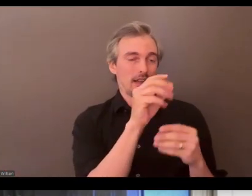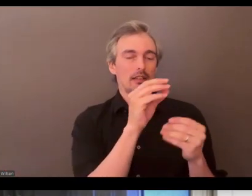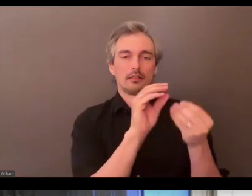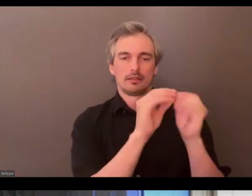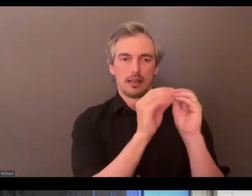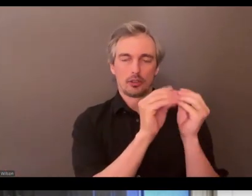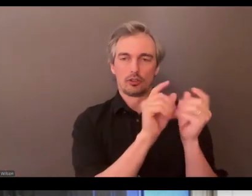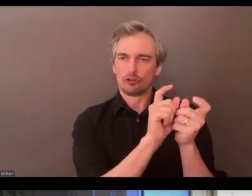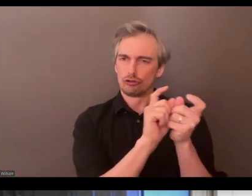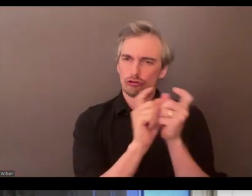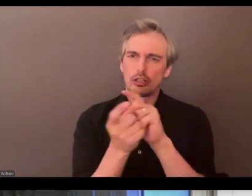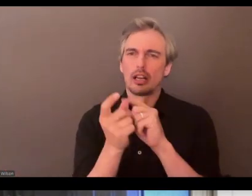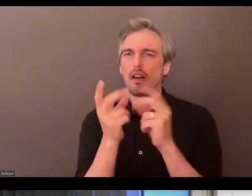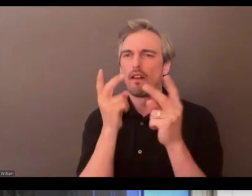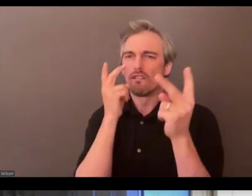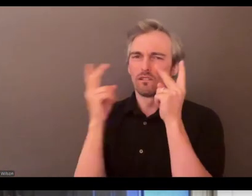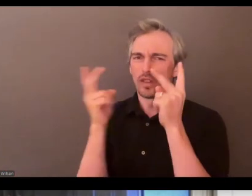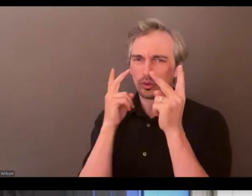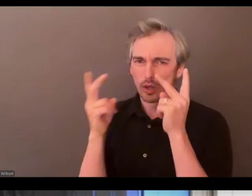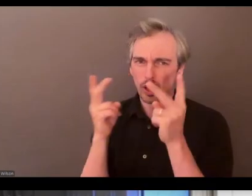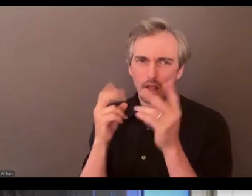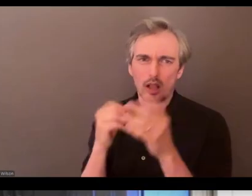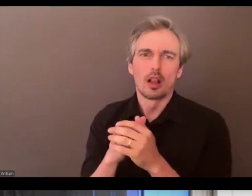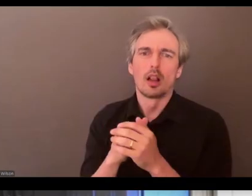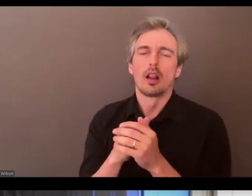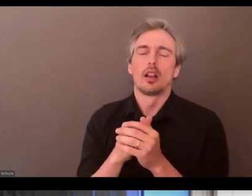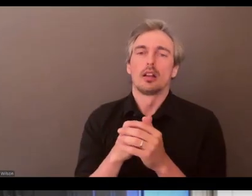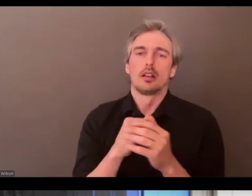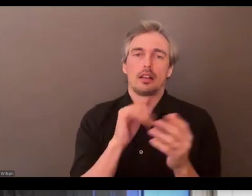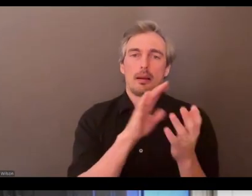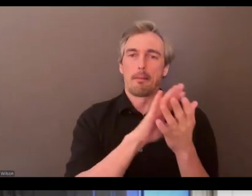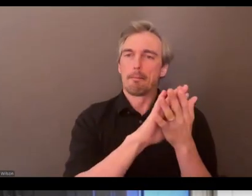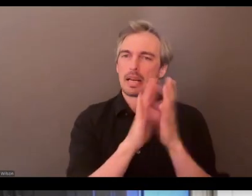これは、組織内のどこにいても誰でもできることです。